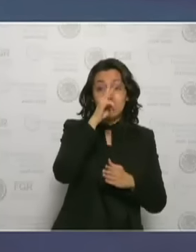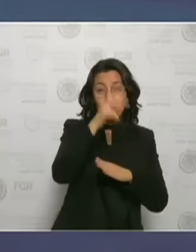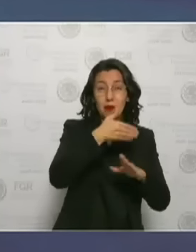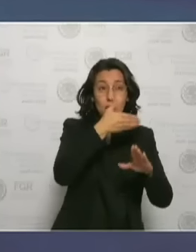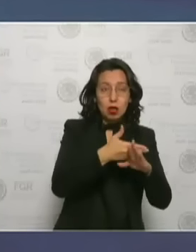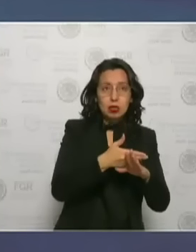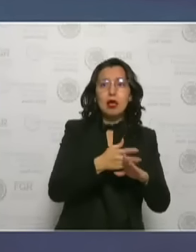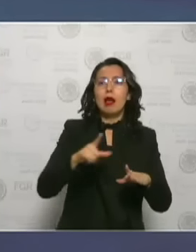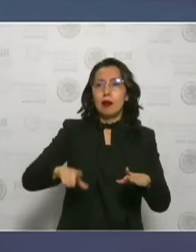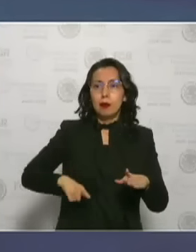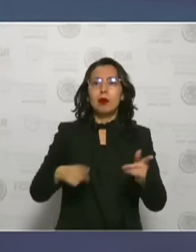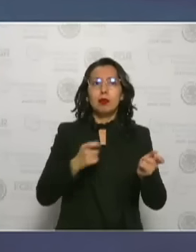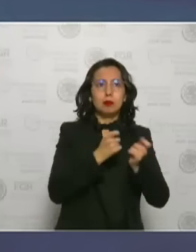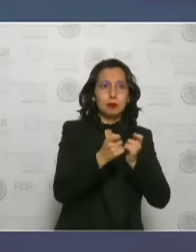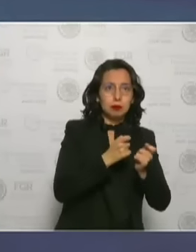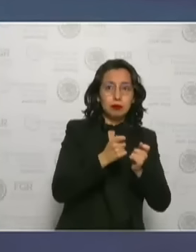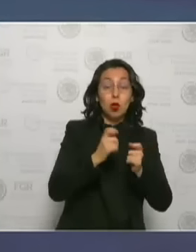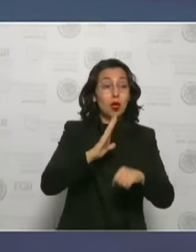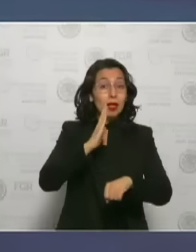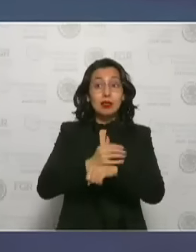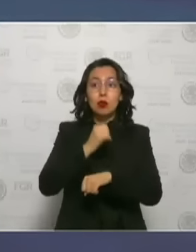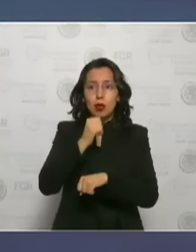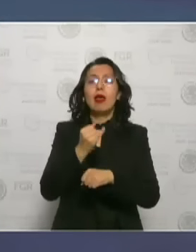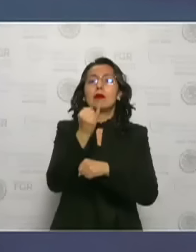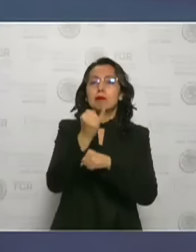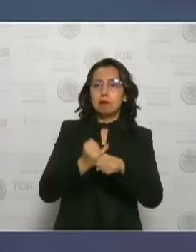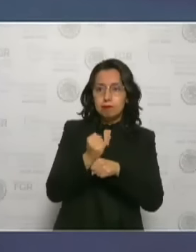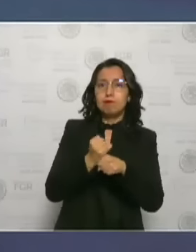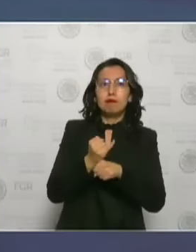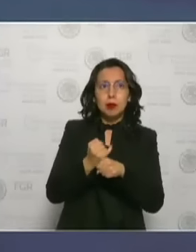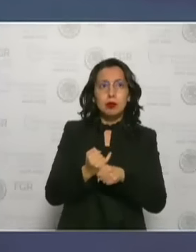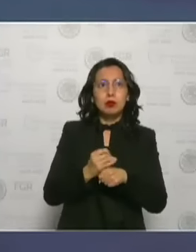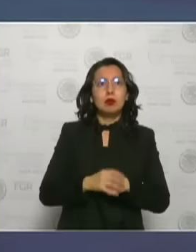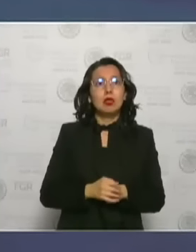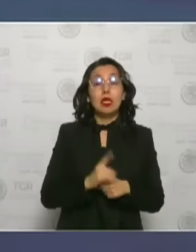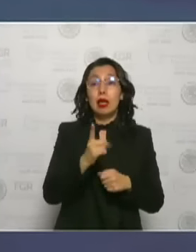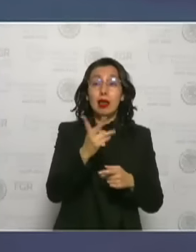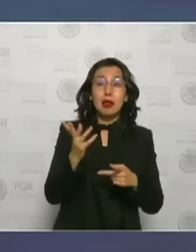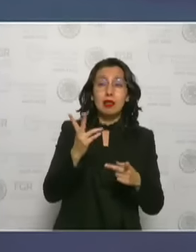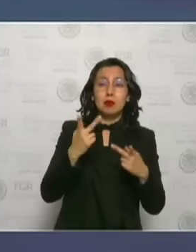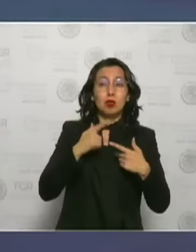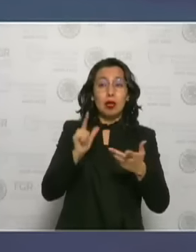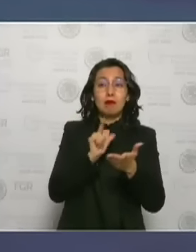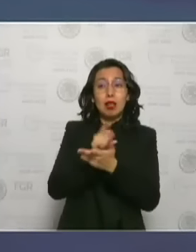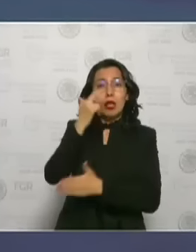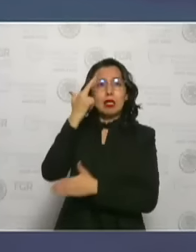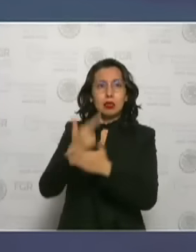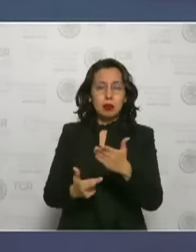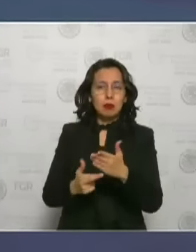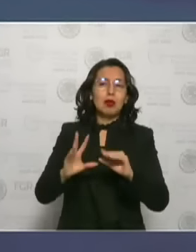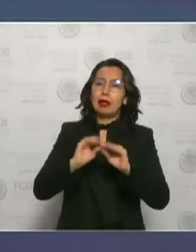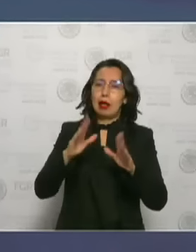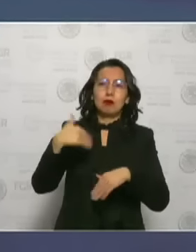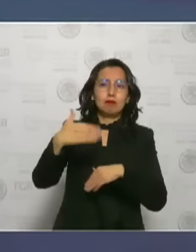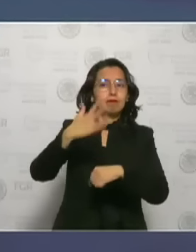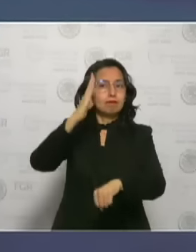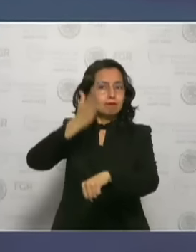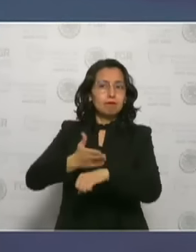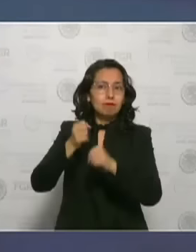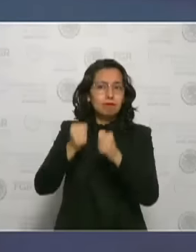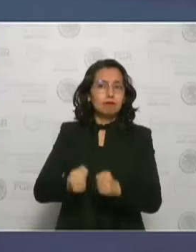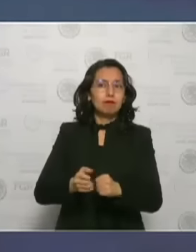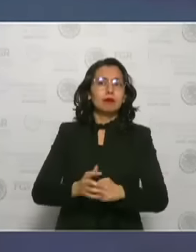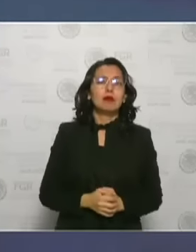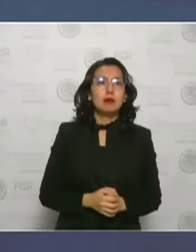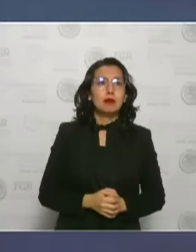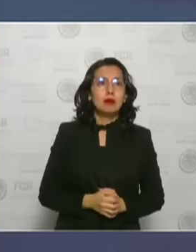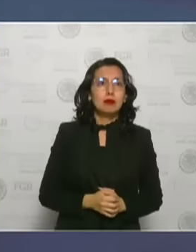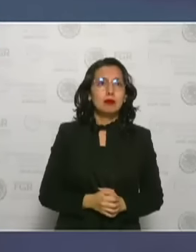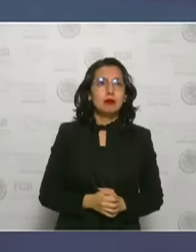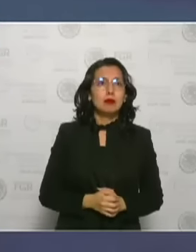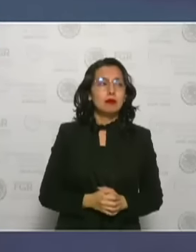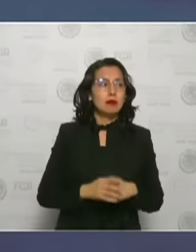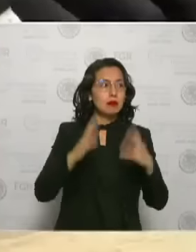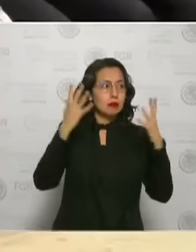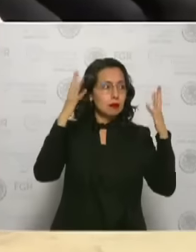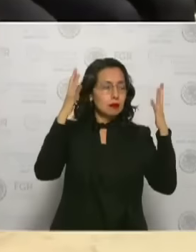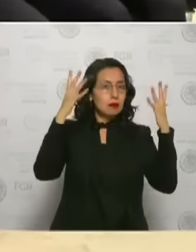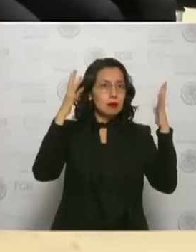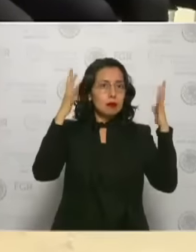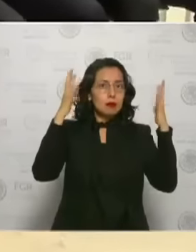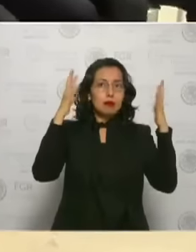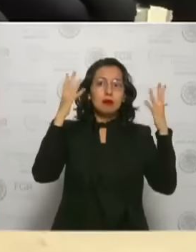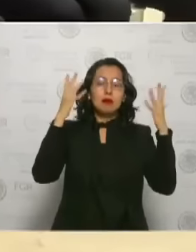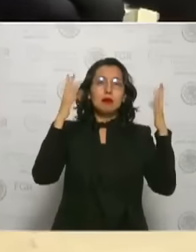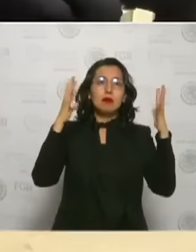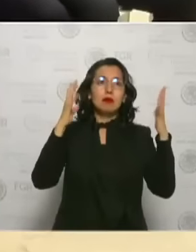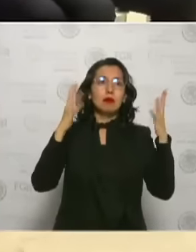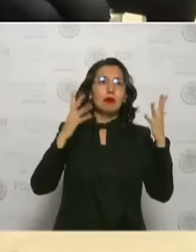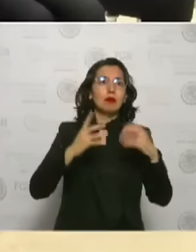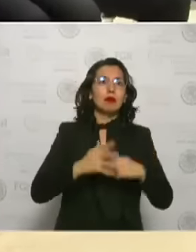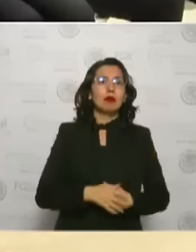donde haya impunidad habrá investigación. y donde haya crimen, desde luego que habrá consecuencias.